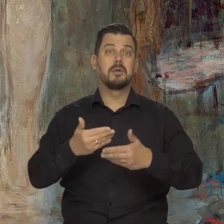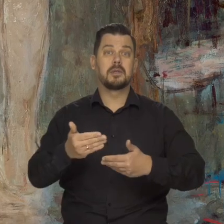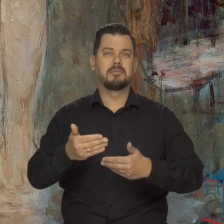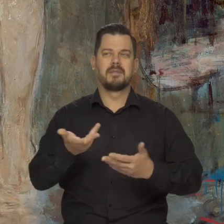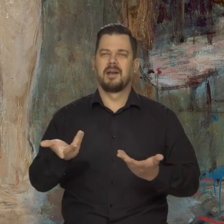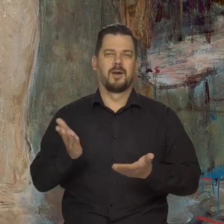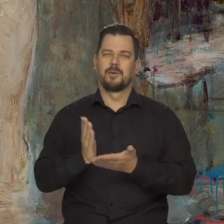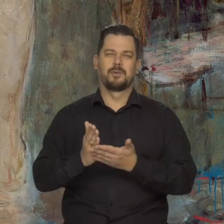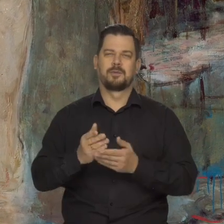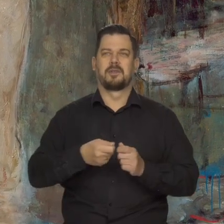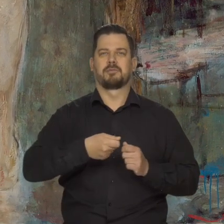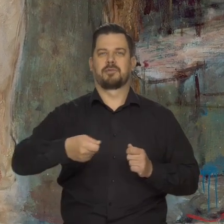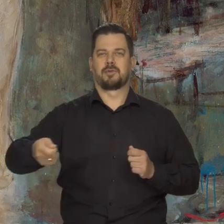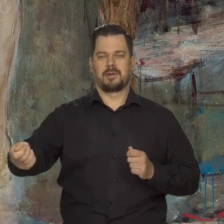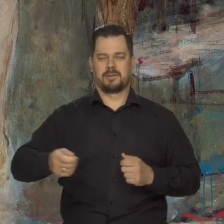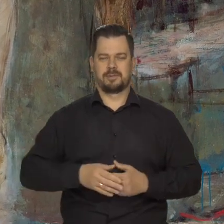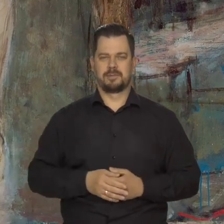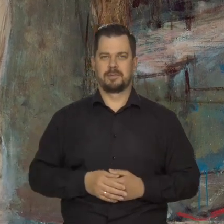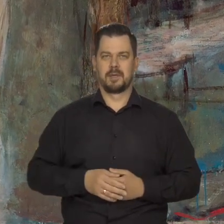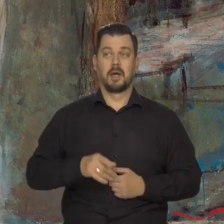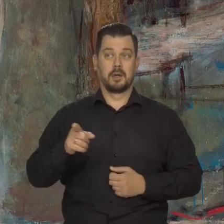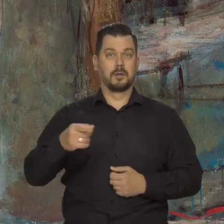Później przestałem ciągnąć tę straszną grę”.